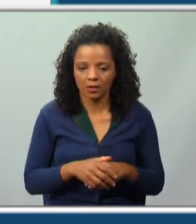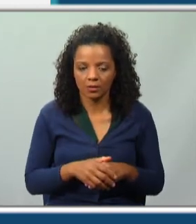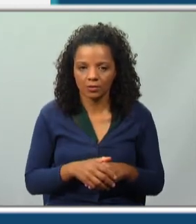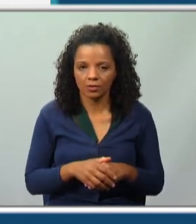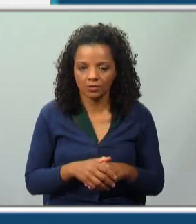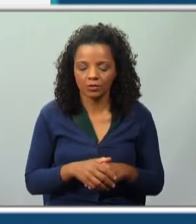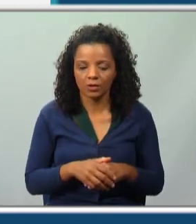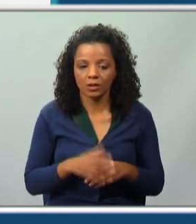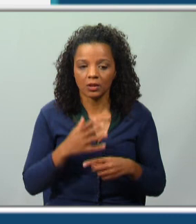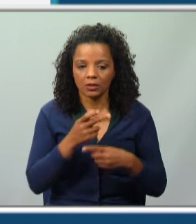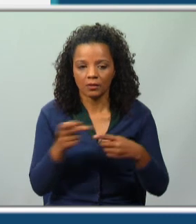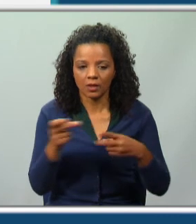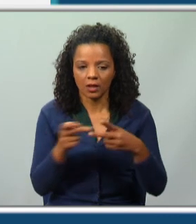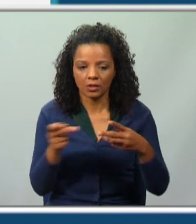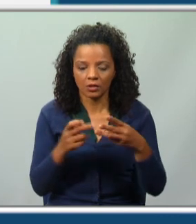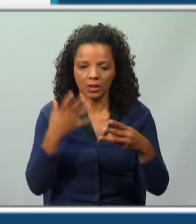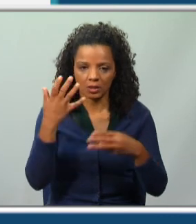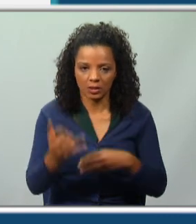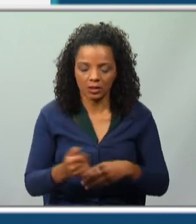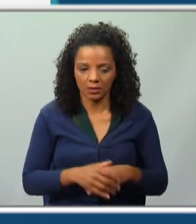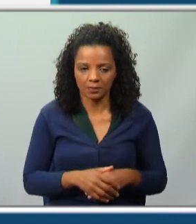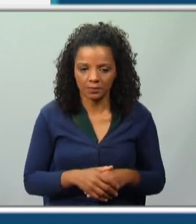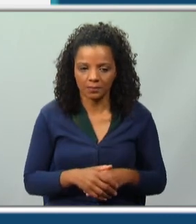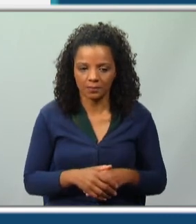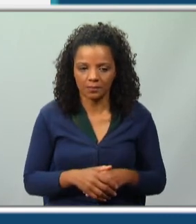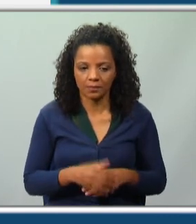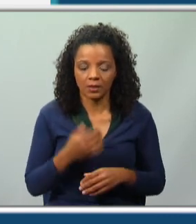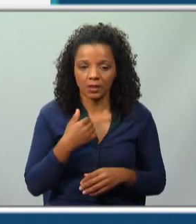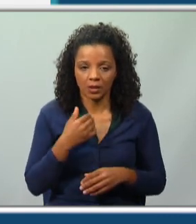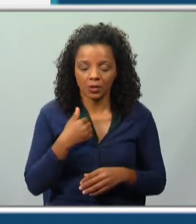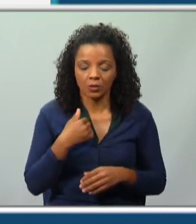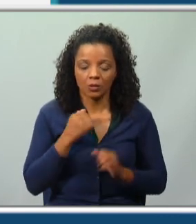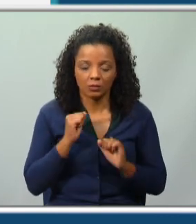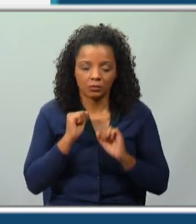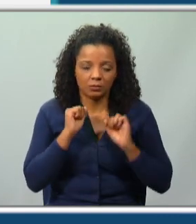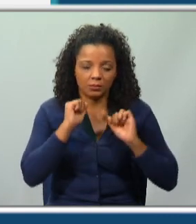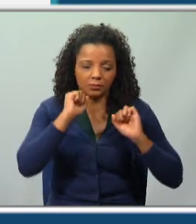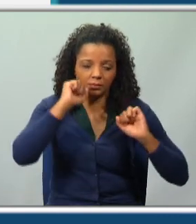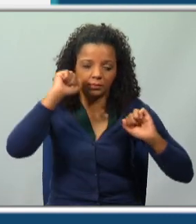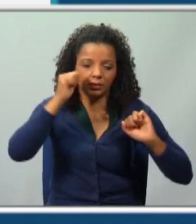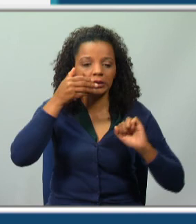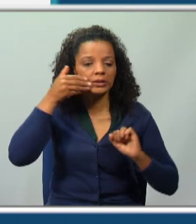seguintes frases vamos começar por conhecê-las eu acordo muito cedo e lá e 下面的句子讓我們從遇見他們 我很早就醒了